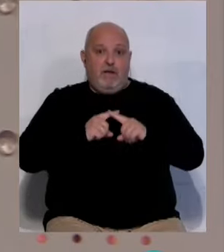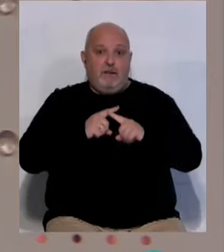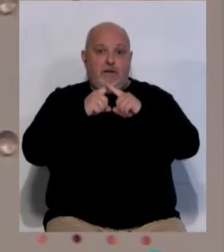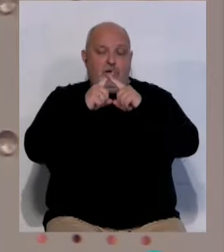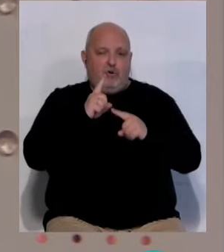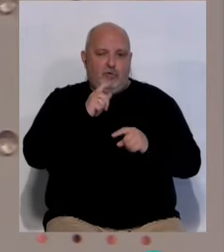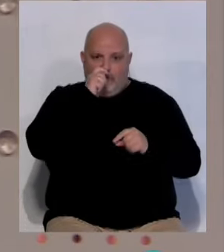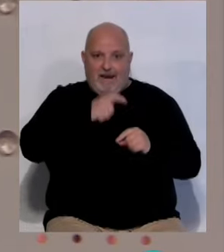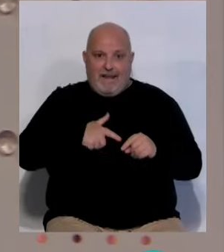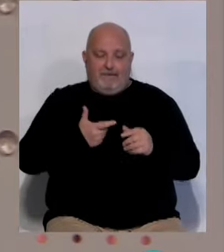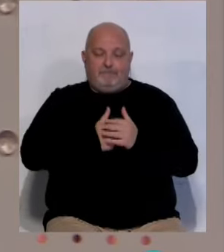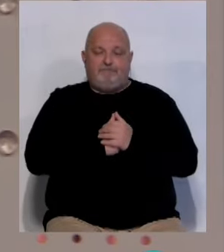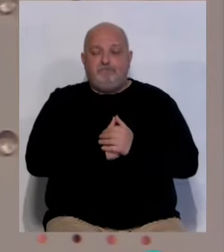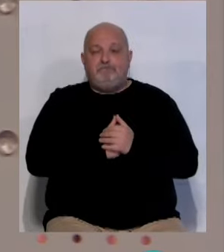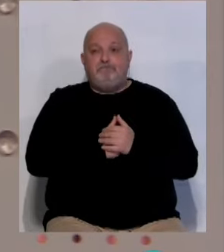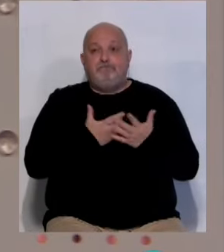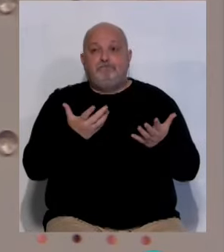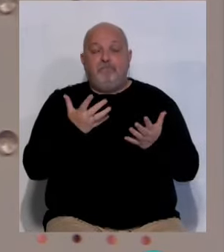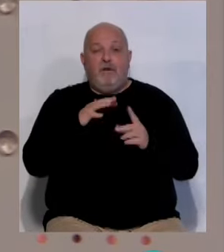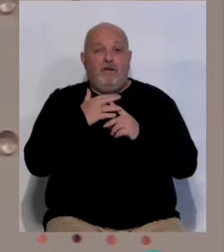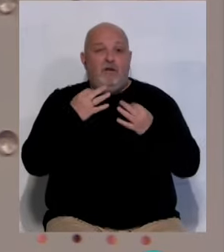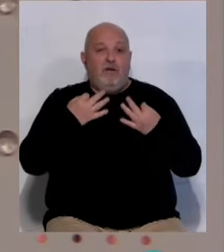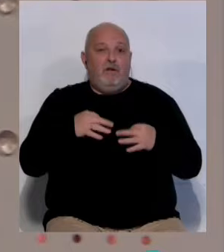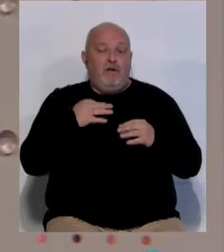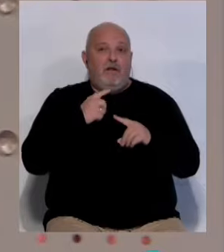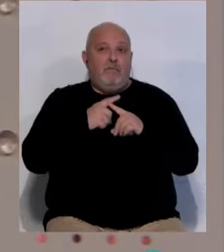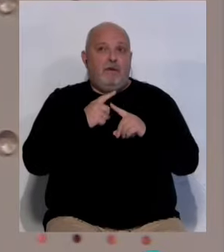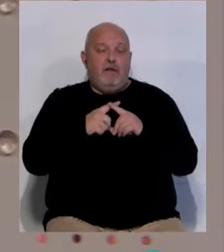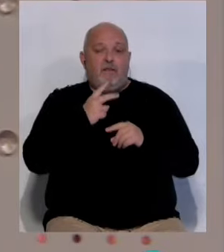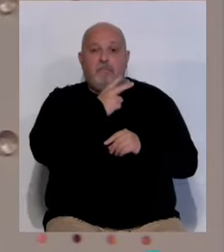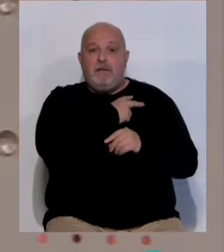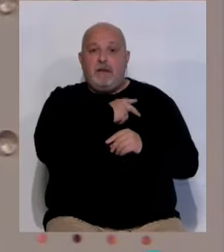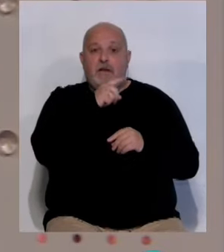nos sirven en circunstancias normales quizás un empate en Villarreal pues lo veríamos con